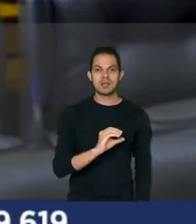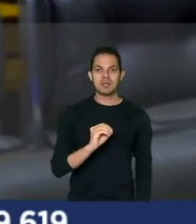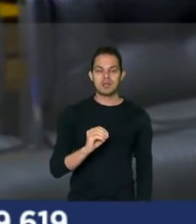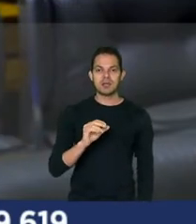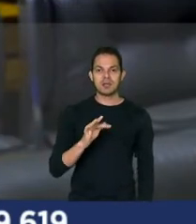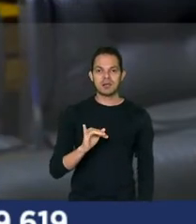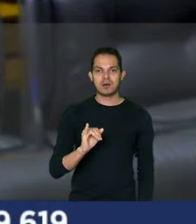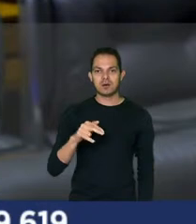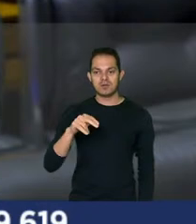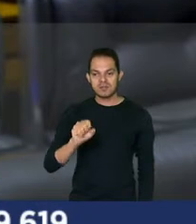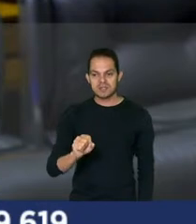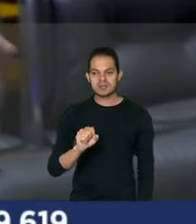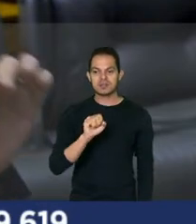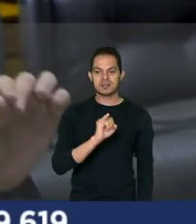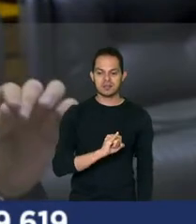JURÍDICA, O ISSL, PIS, COFINS